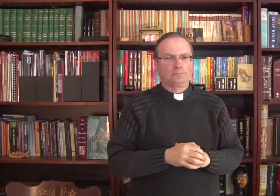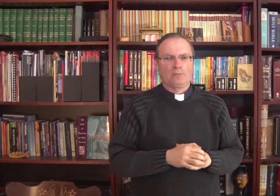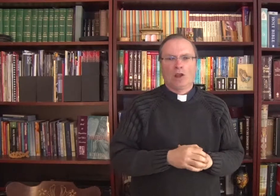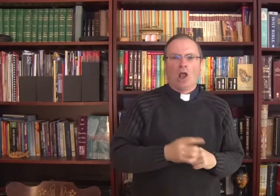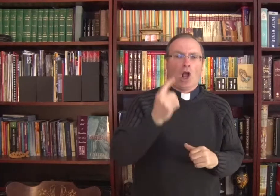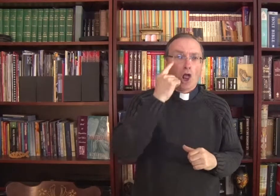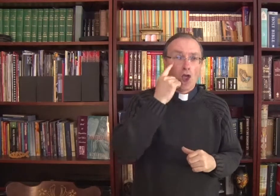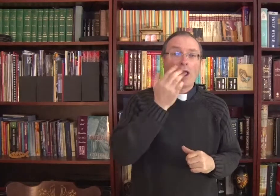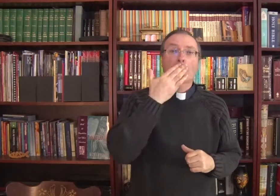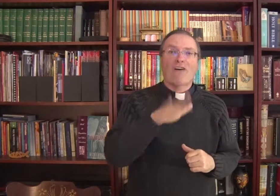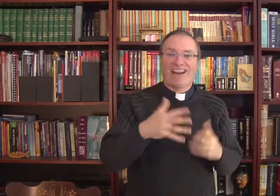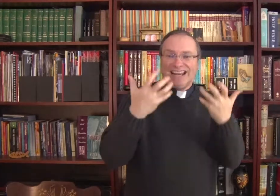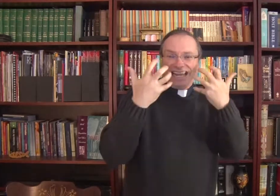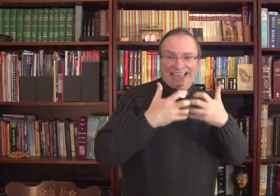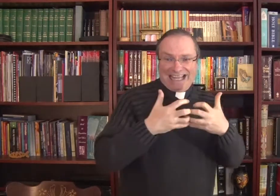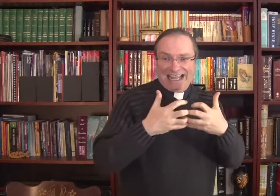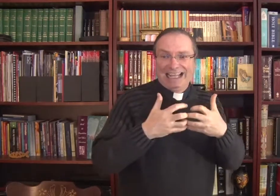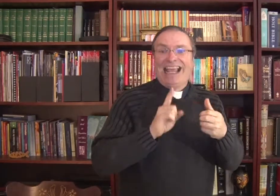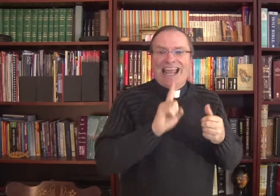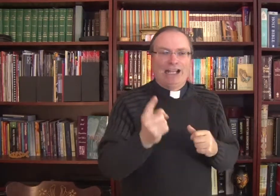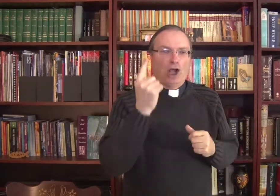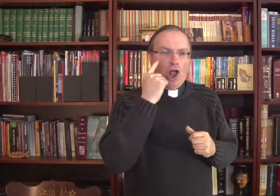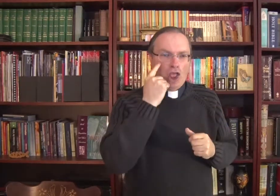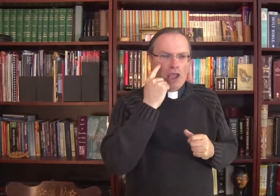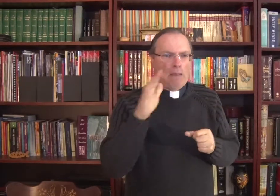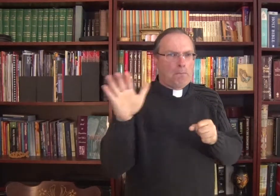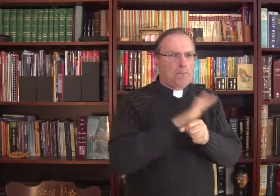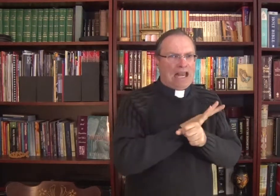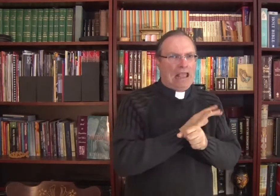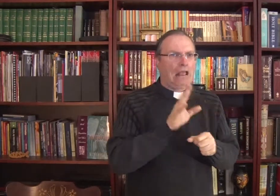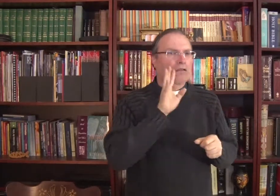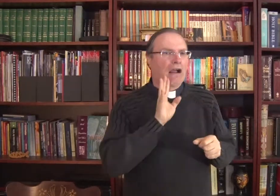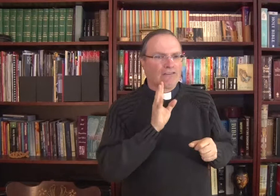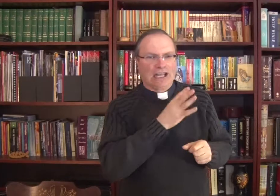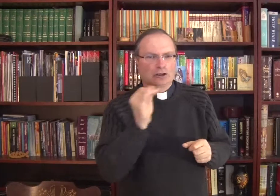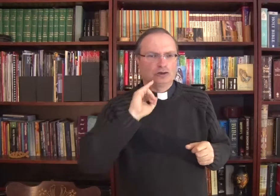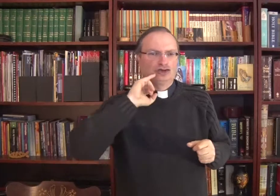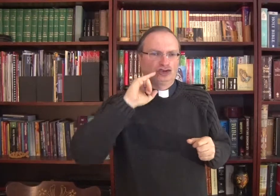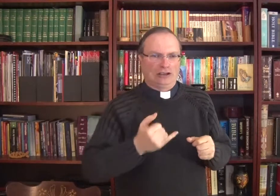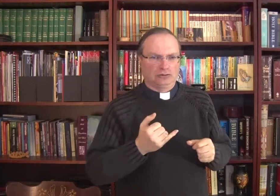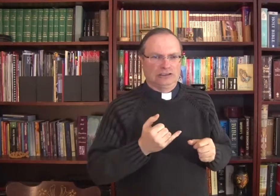Un œil en mauvais état est un œil plein d’envie et de jalousie,